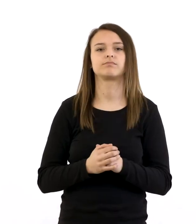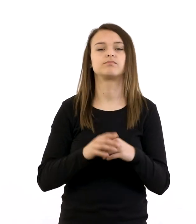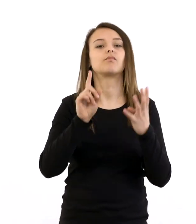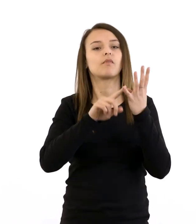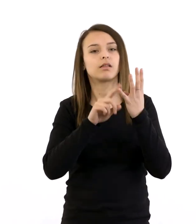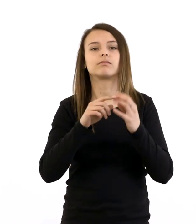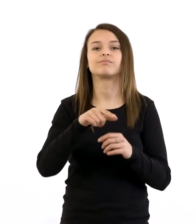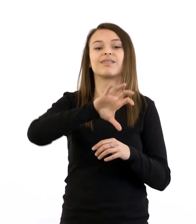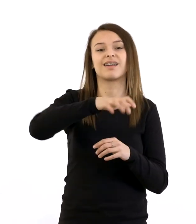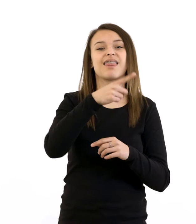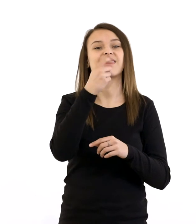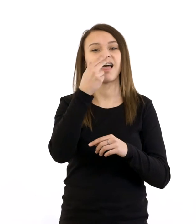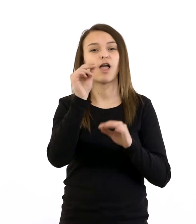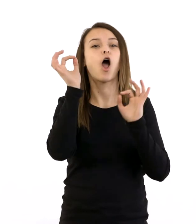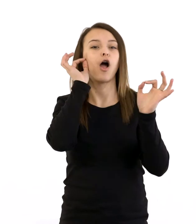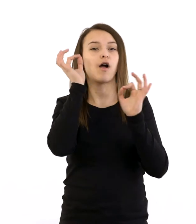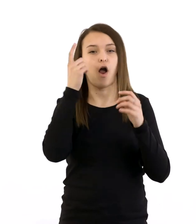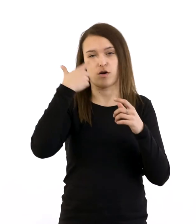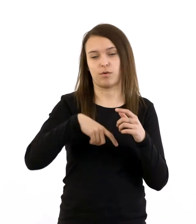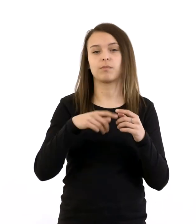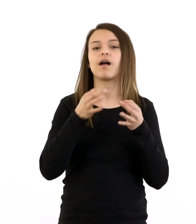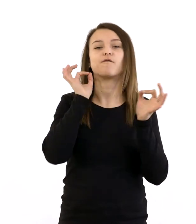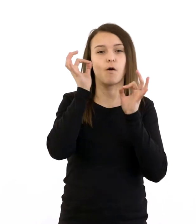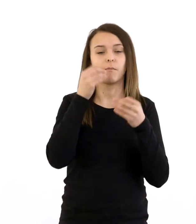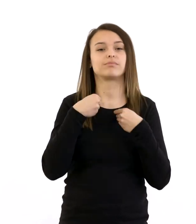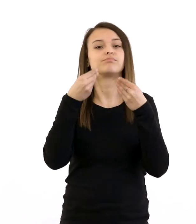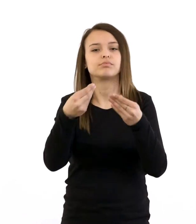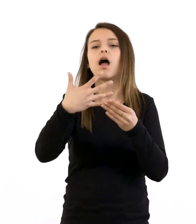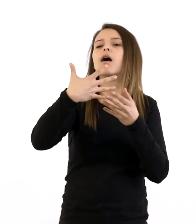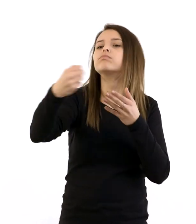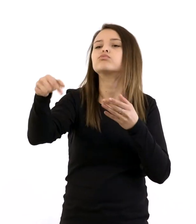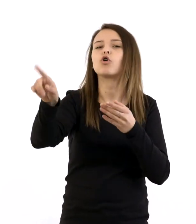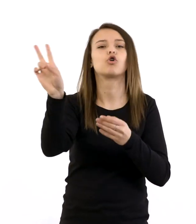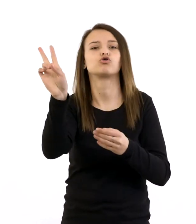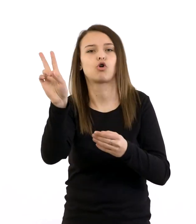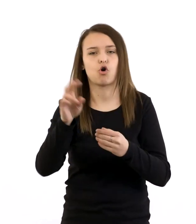odbiorcach danych,